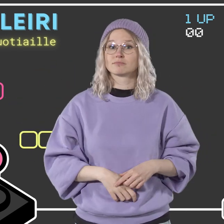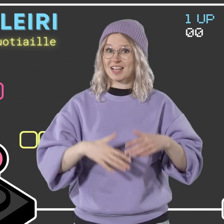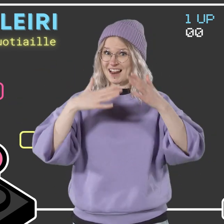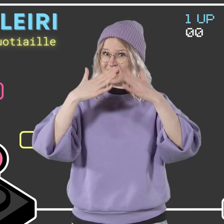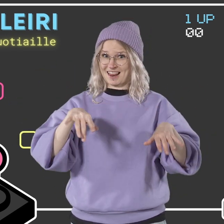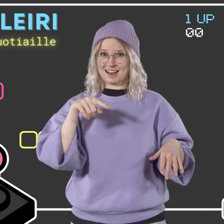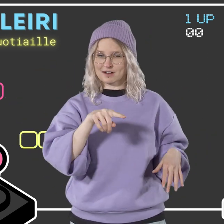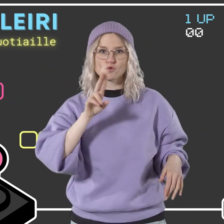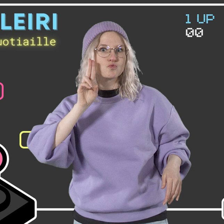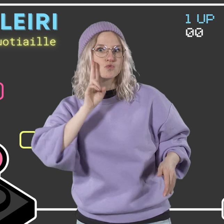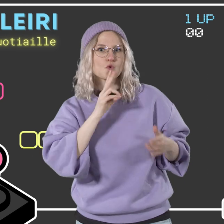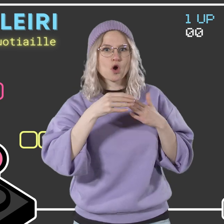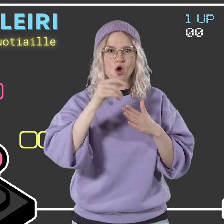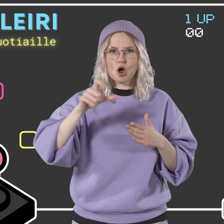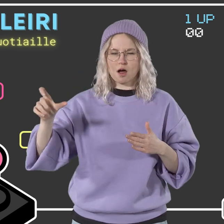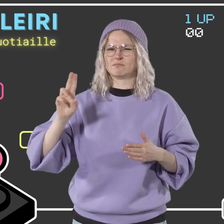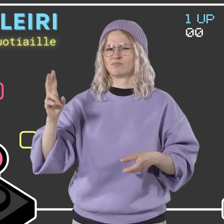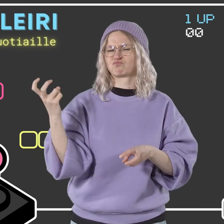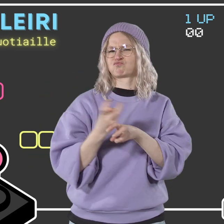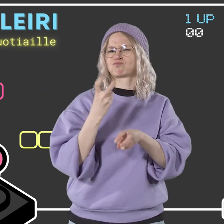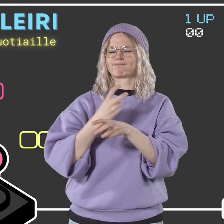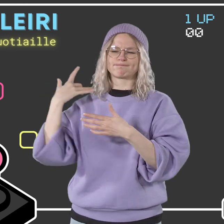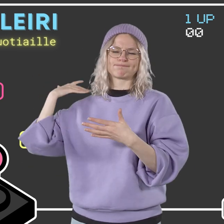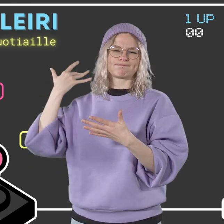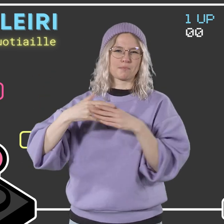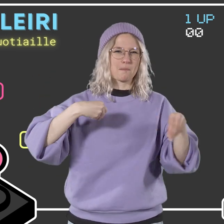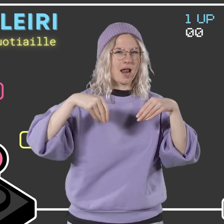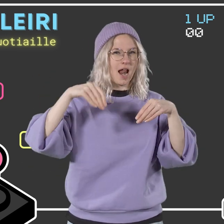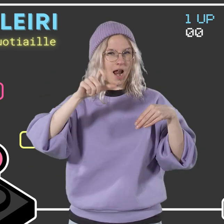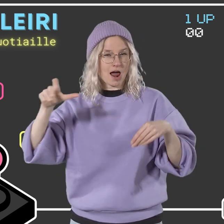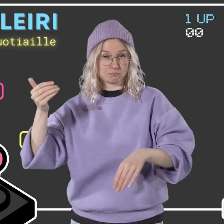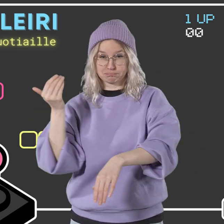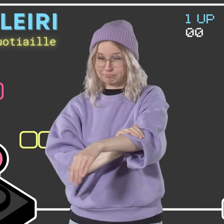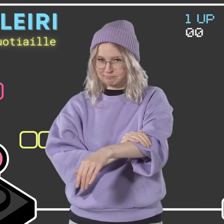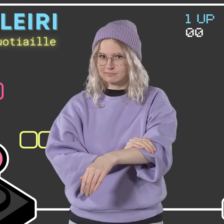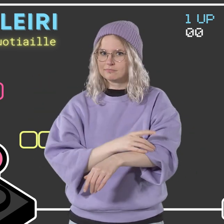Leirin kuurot ohjaajat ovat kokeneita pelaajia, -